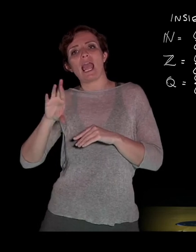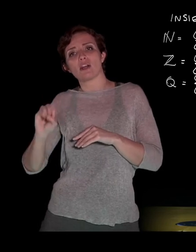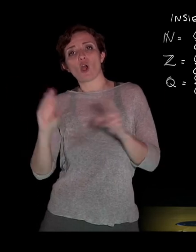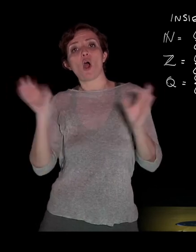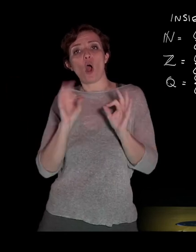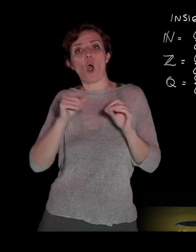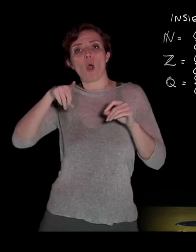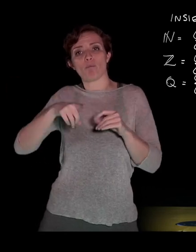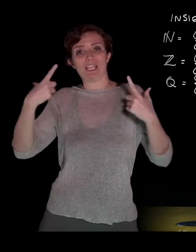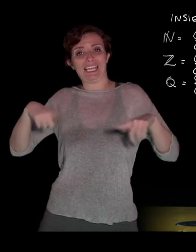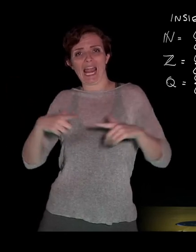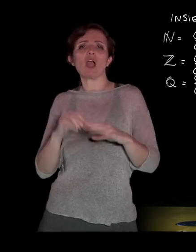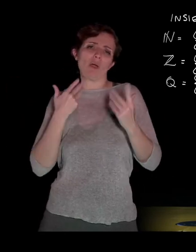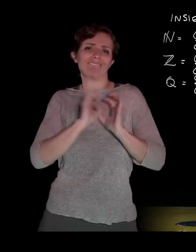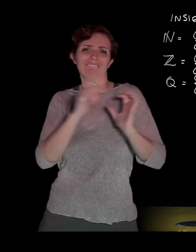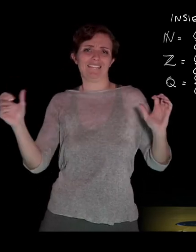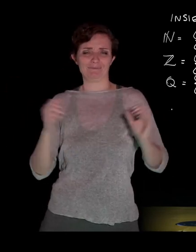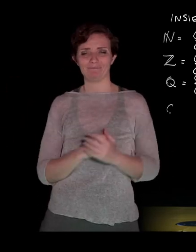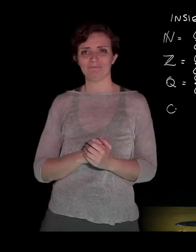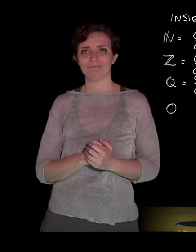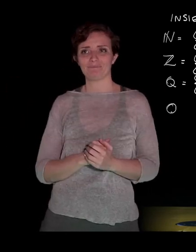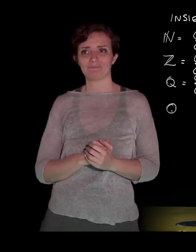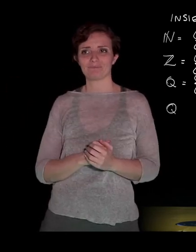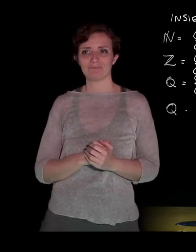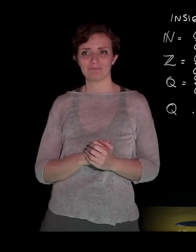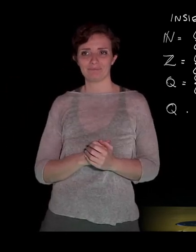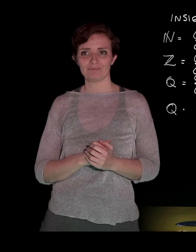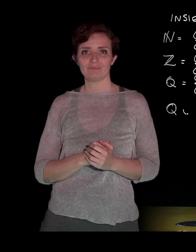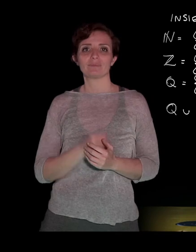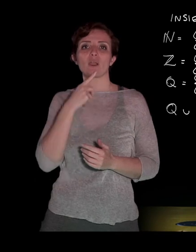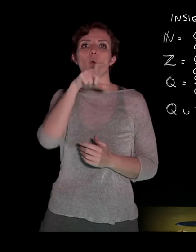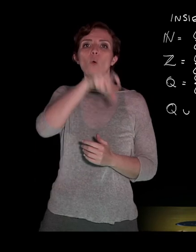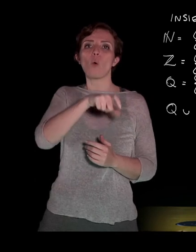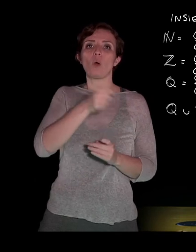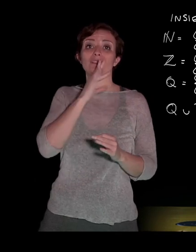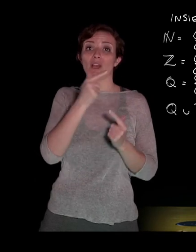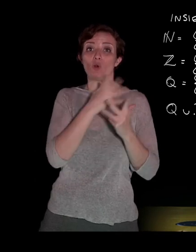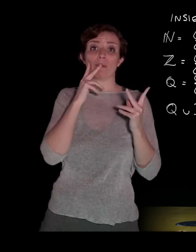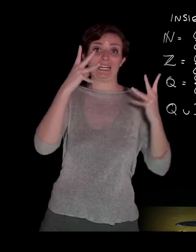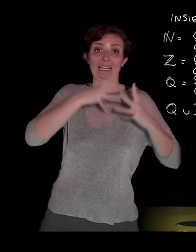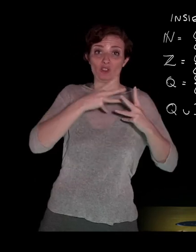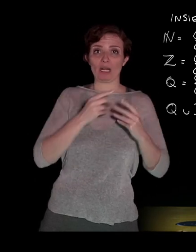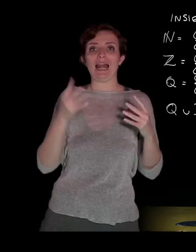e tanti altri elementi. L'unione dei numeri 'razionali' (Q), e dei numeri 'irrazionali' (I),